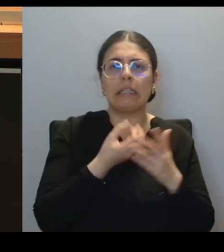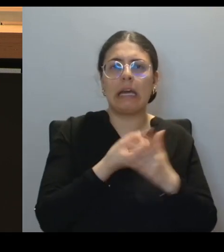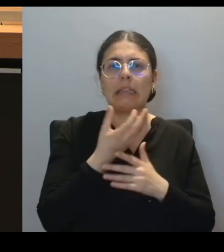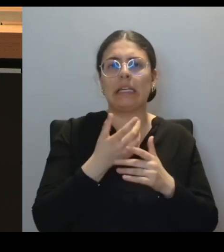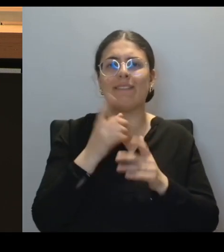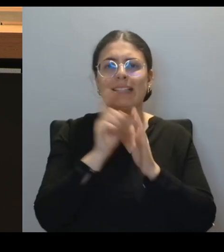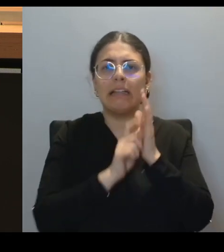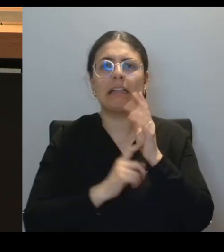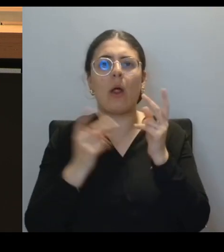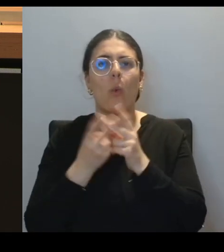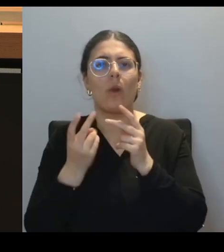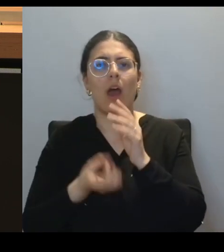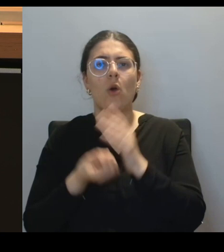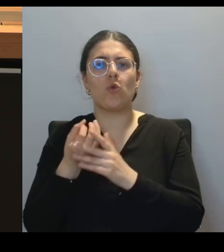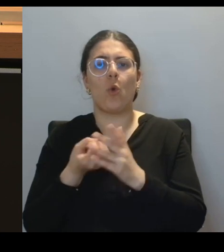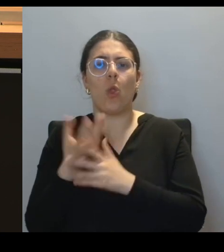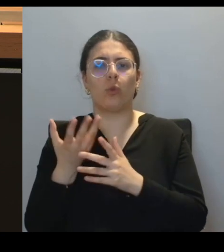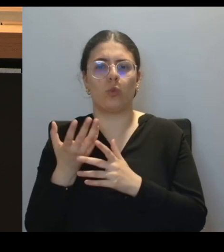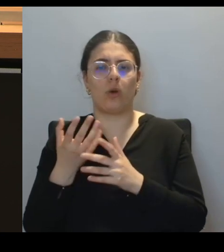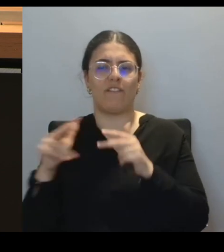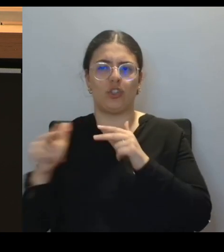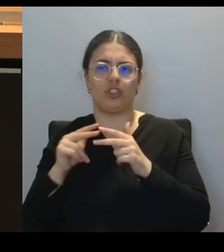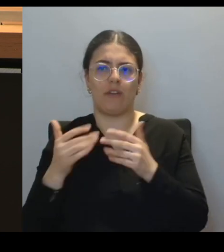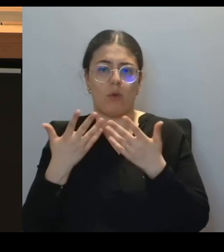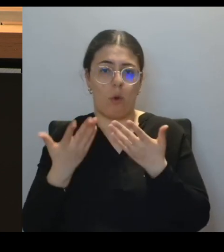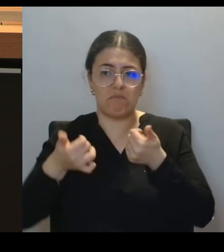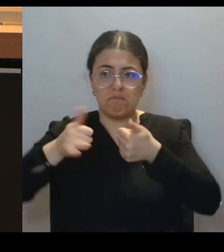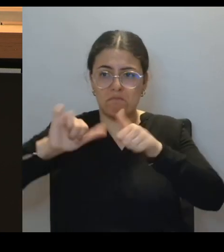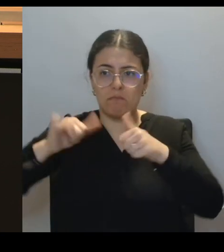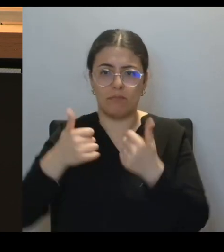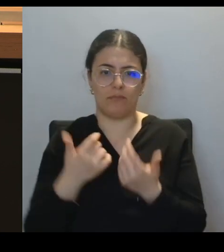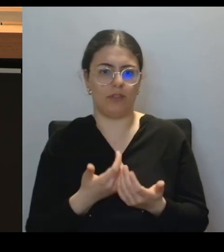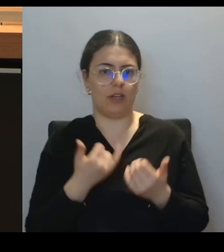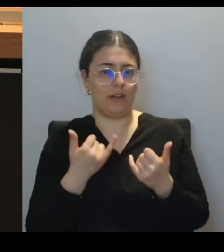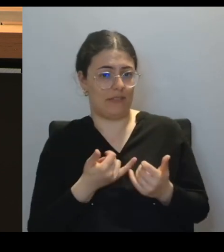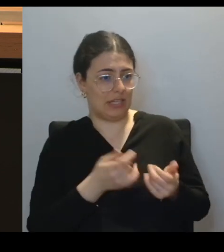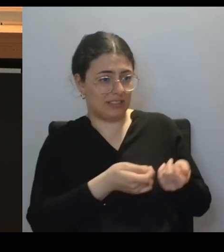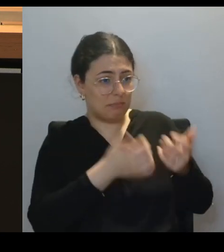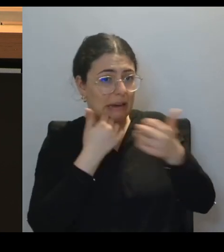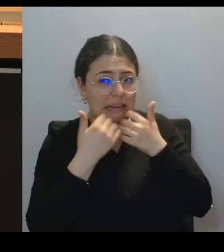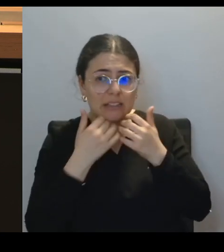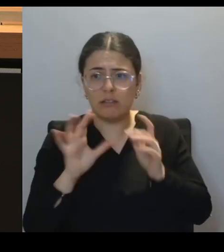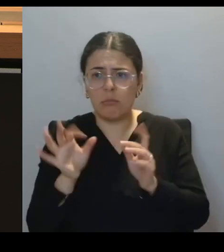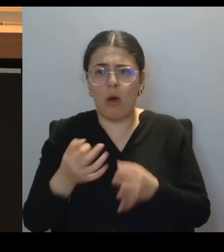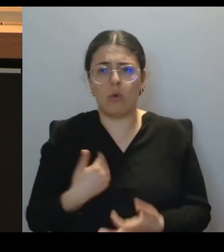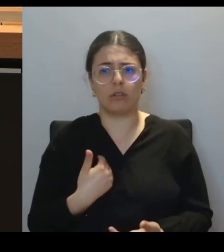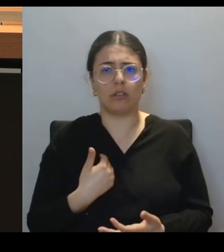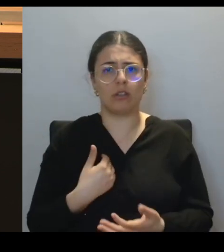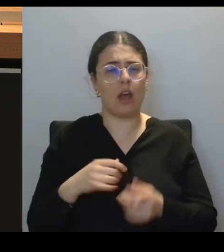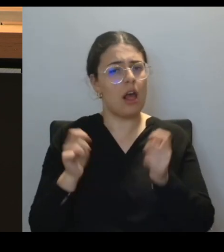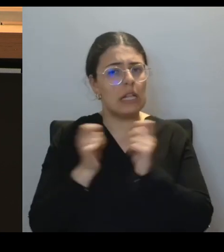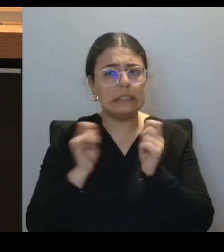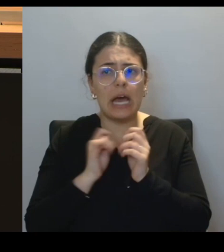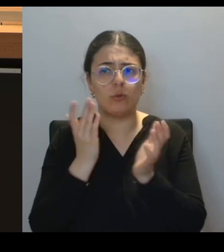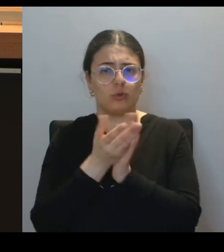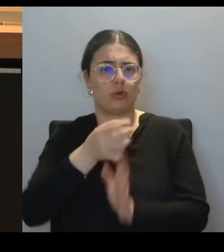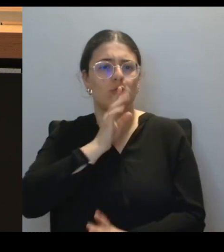jetzt nicht noch einen Bericht. Zeitunglesen hilft mit den Betrieben. In Austausch gehen hilft. Und tatsächlich sich die Gesamtwirtschaft in